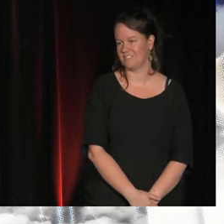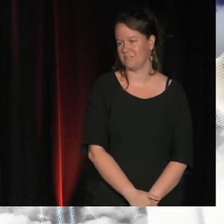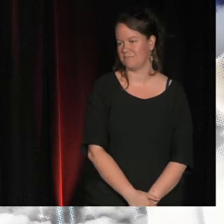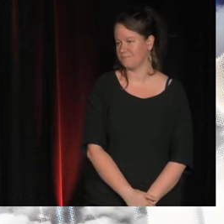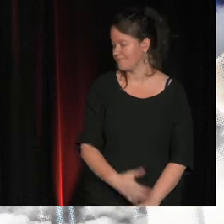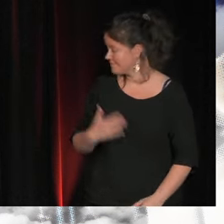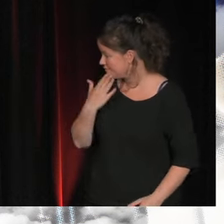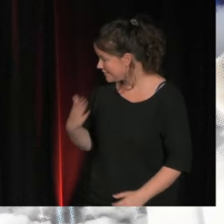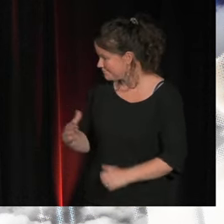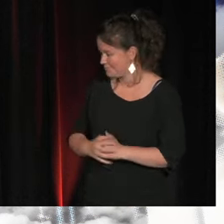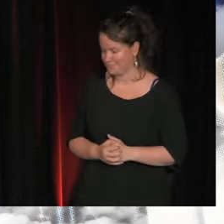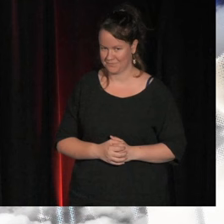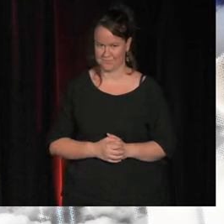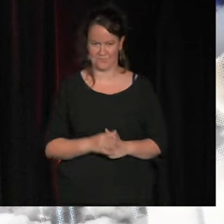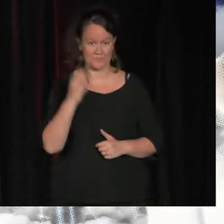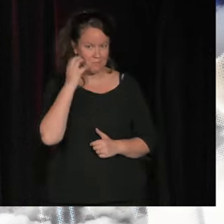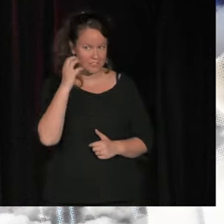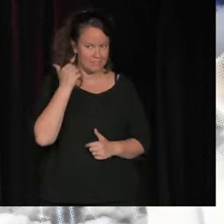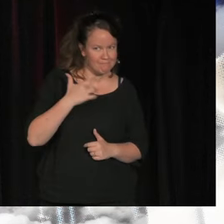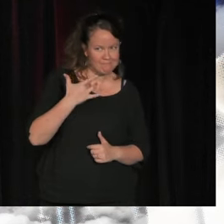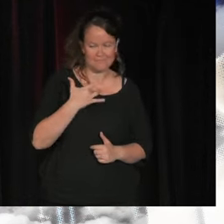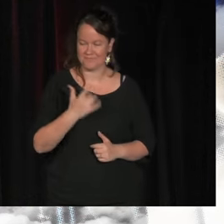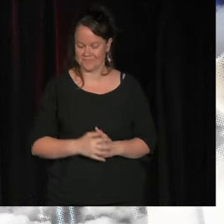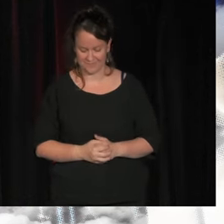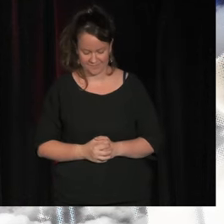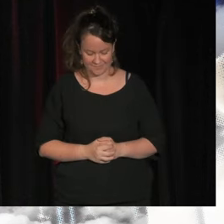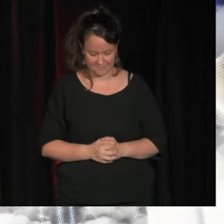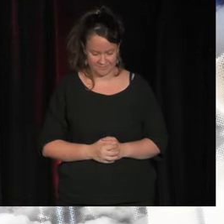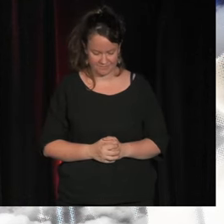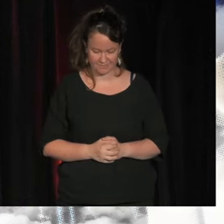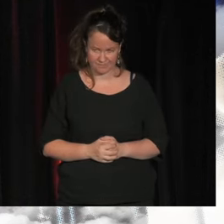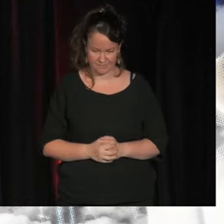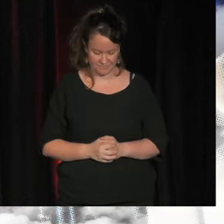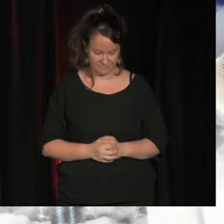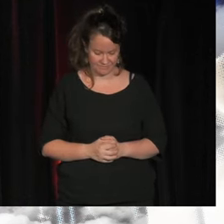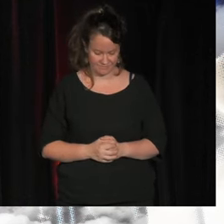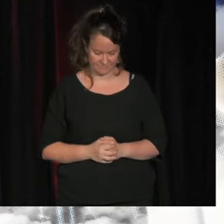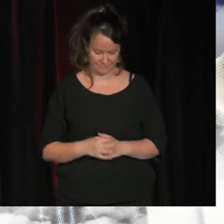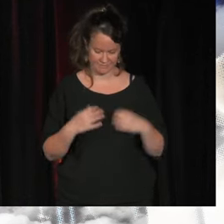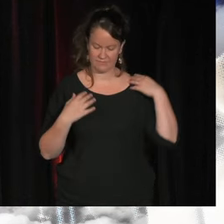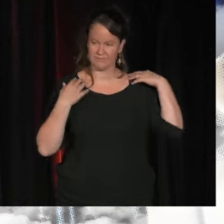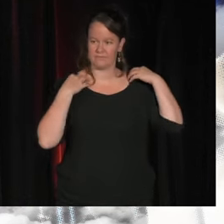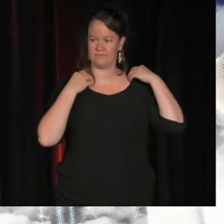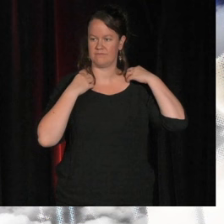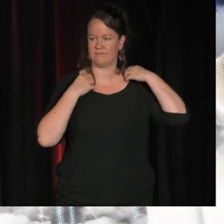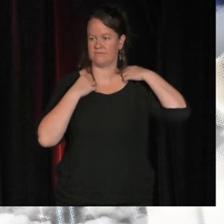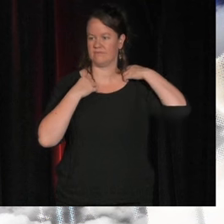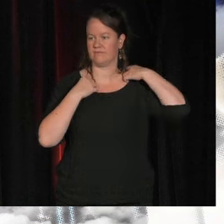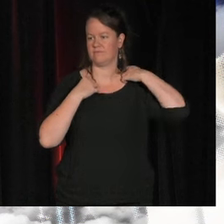Merci pour le podcast déjà. Et j'avais une question. En ce moment, il y a eu pas mal de prises de paroles politiques